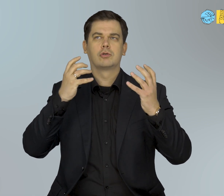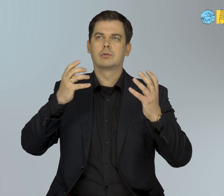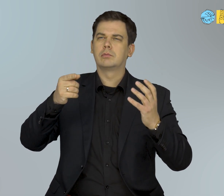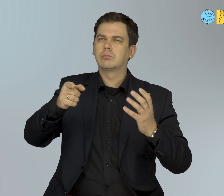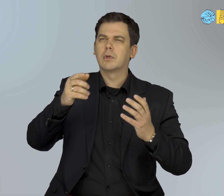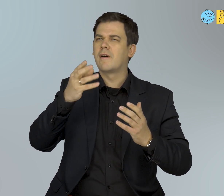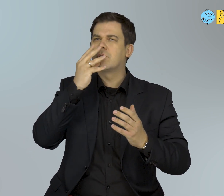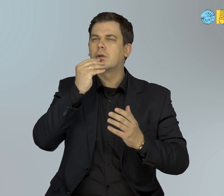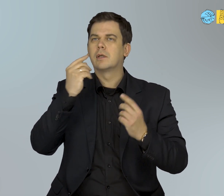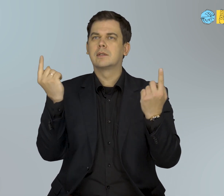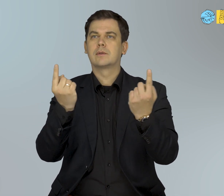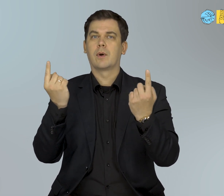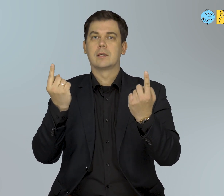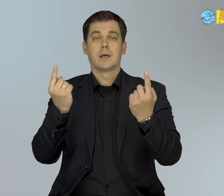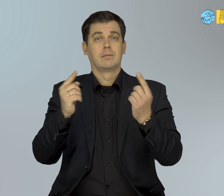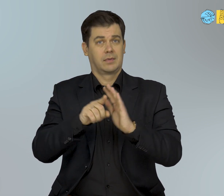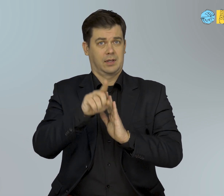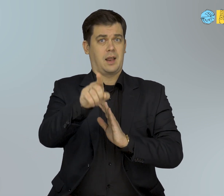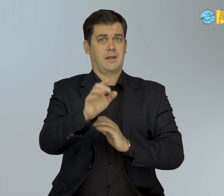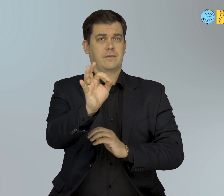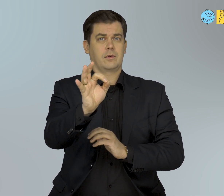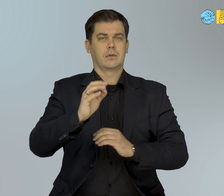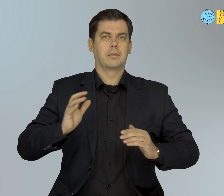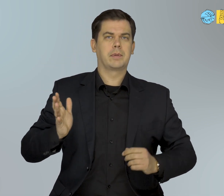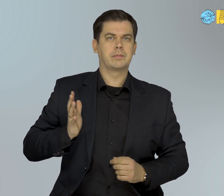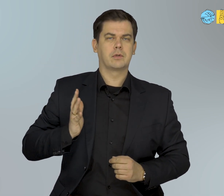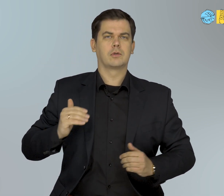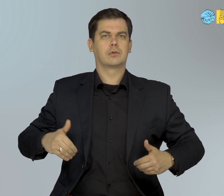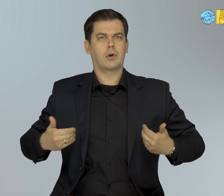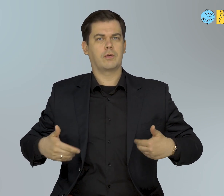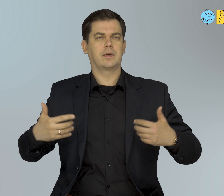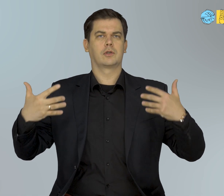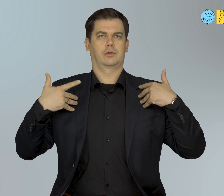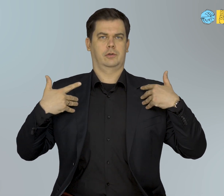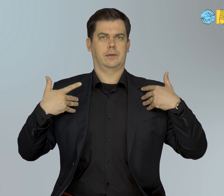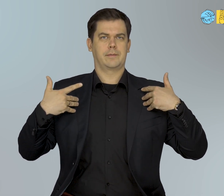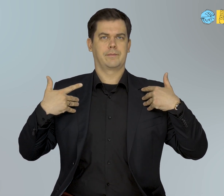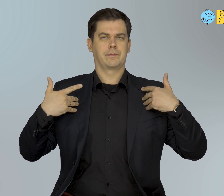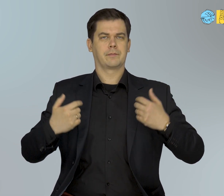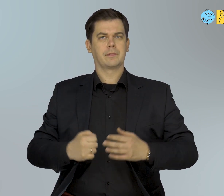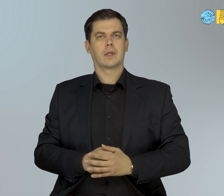związanych w tej sytuacji z Waszym bezpieczeństwem, zdrowiem i życiem.